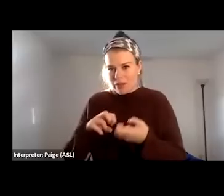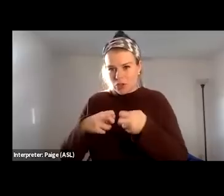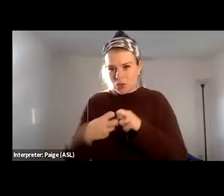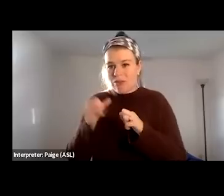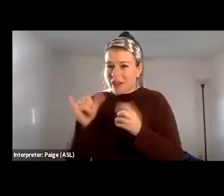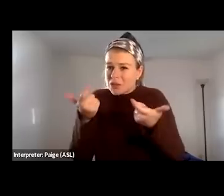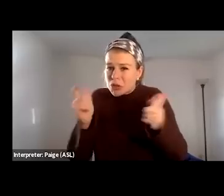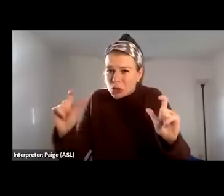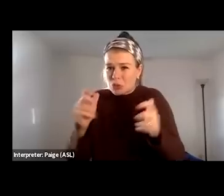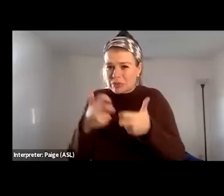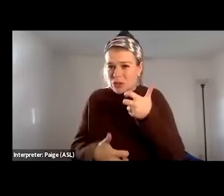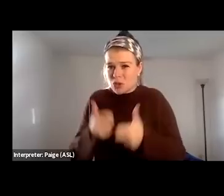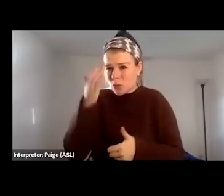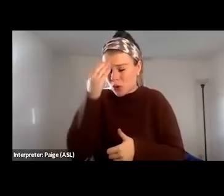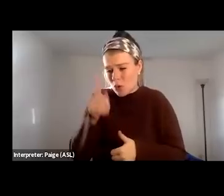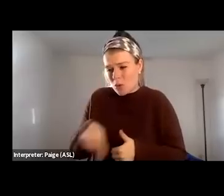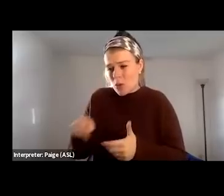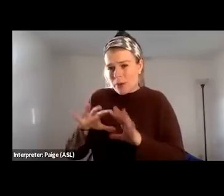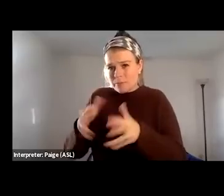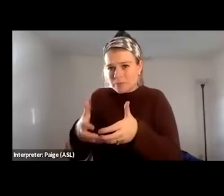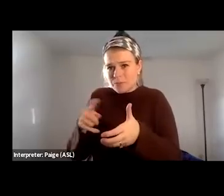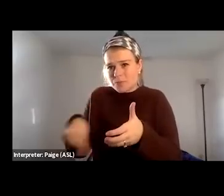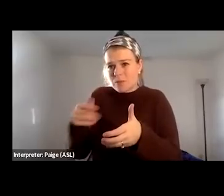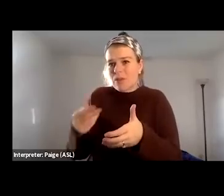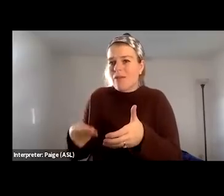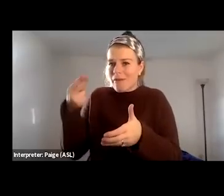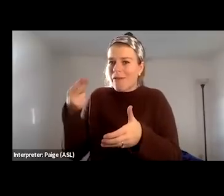que sabemos que tiene altas tasas de trastornos mentales.